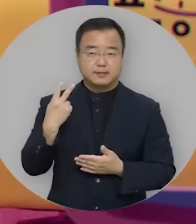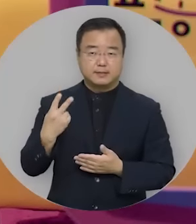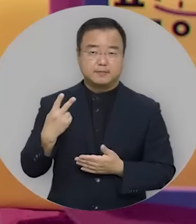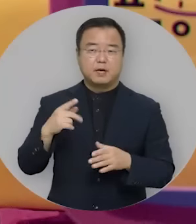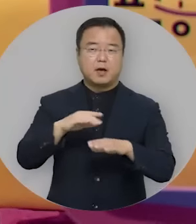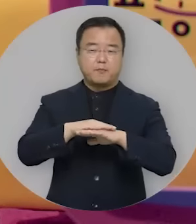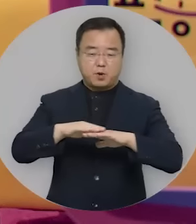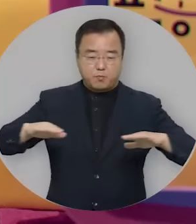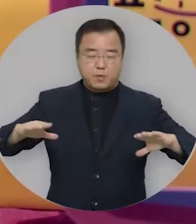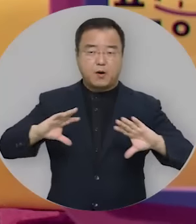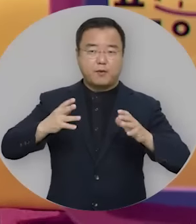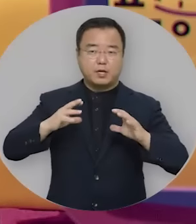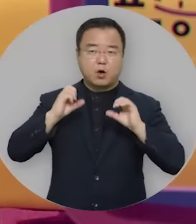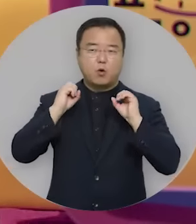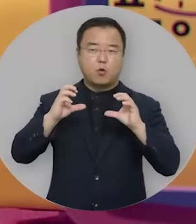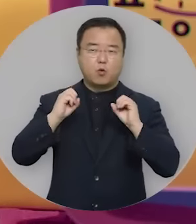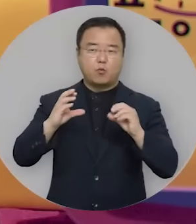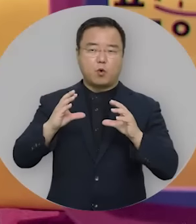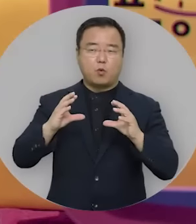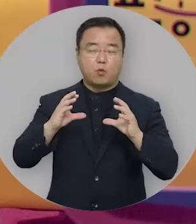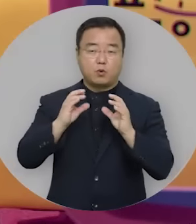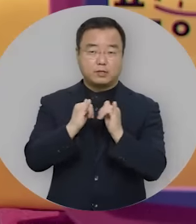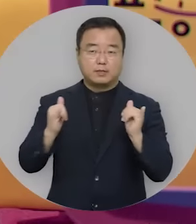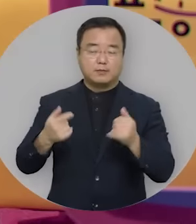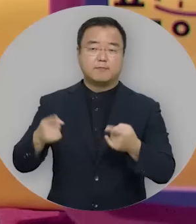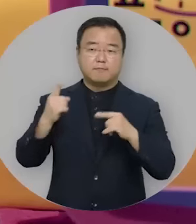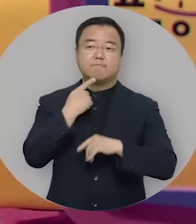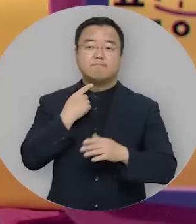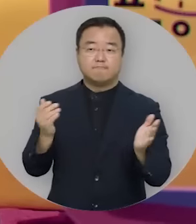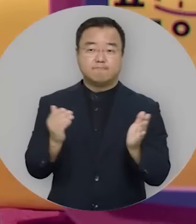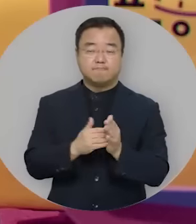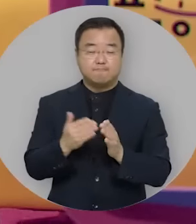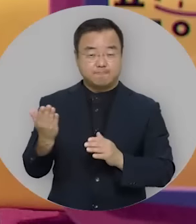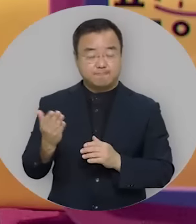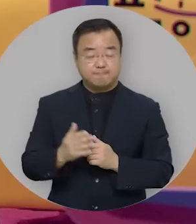'평평한 세계' 홍보대사로 참여한 적이 있습니다. 기억나시는지 모르겠습니다.